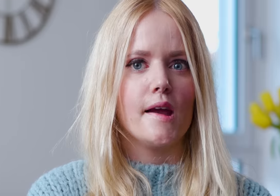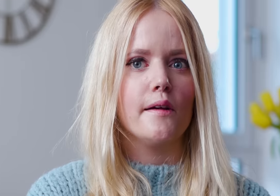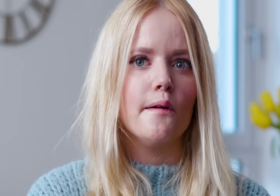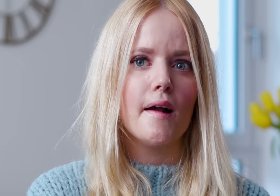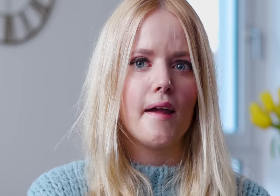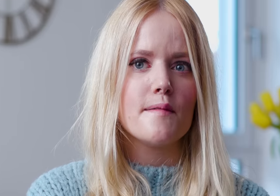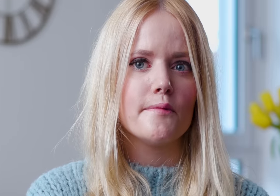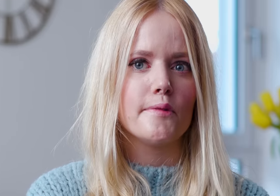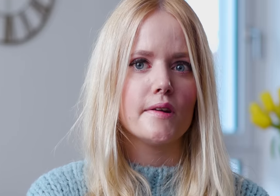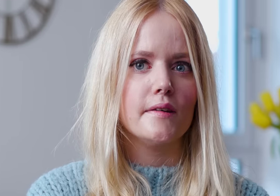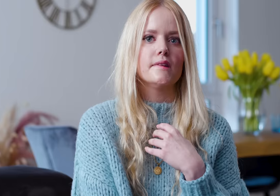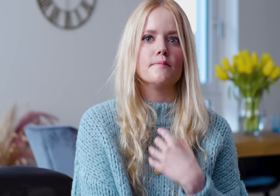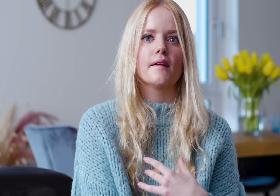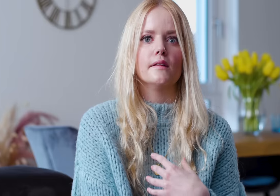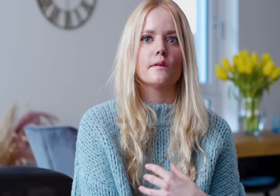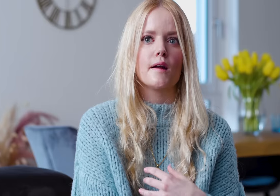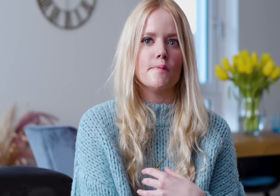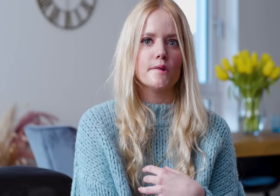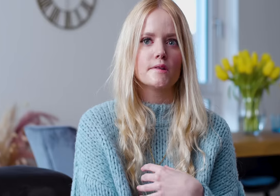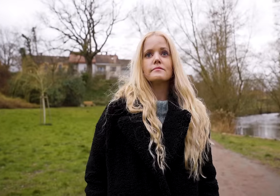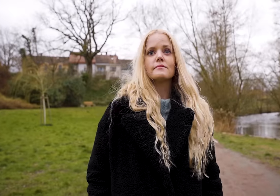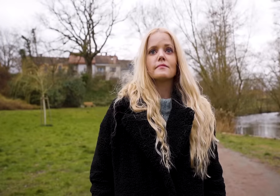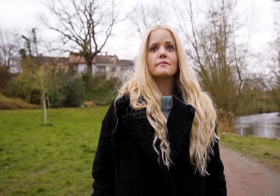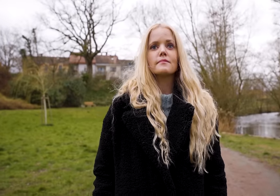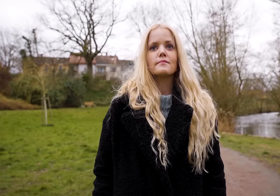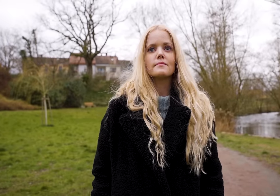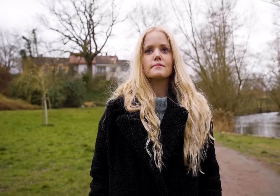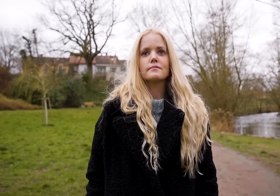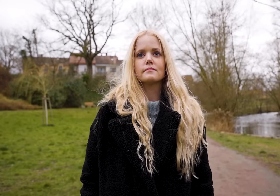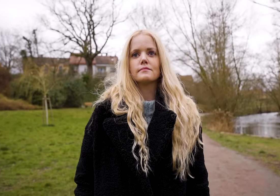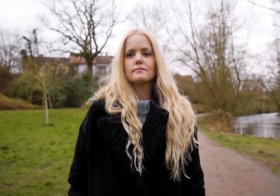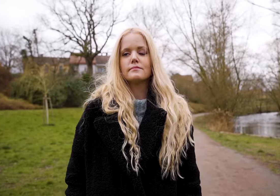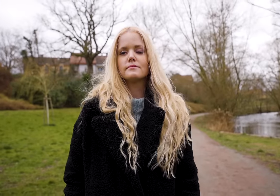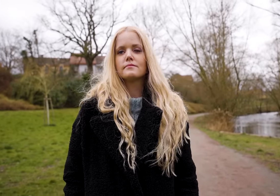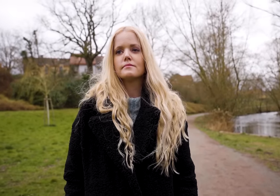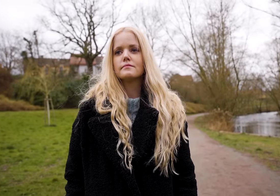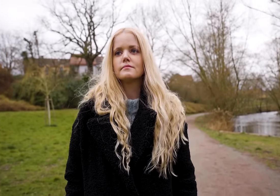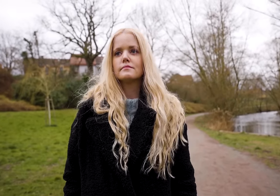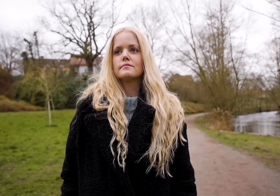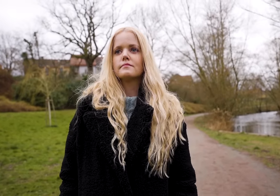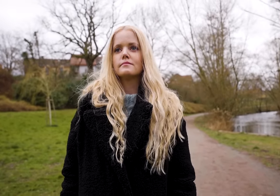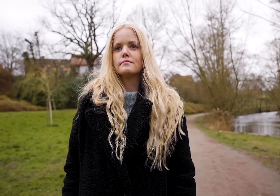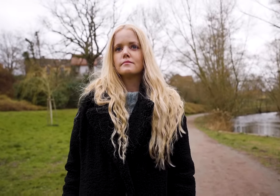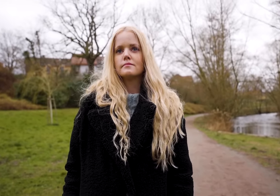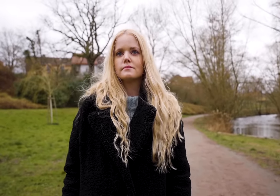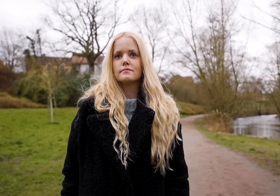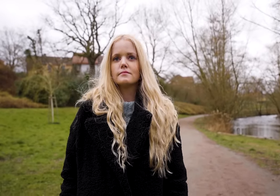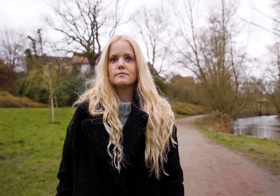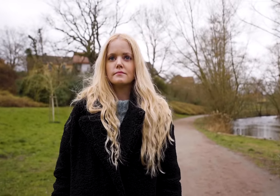Wenn man um sein Gehör kämpft, das macht einen so kaputt. Und es war einfach ... eine Erleichterung, dass dieser Kampf,